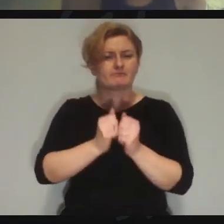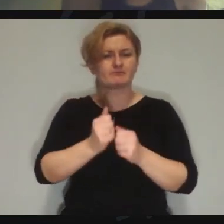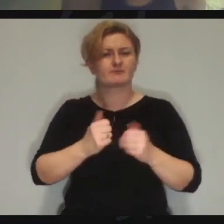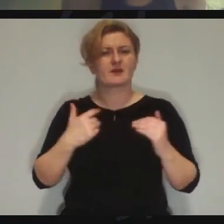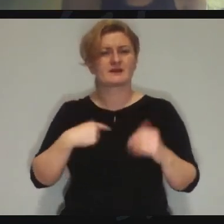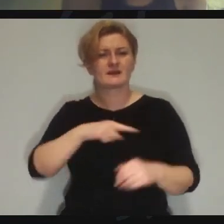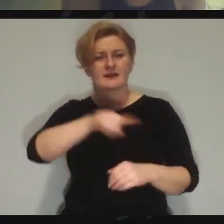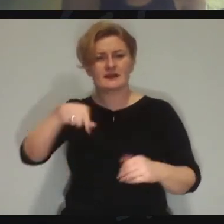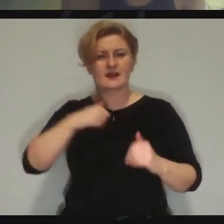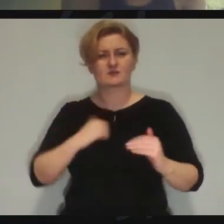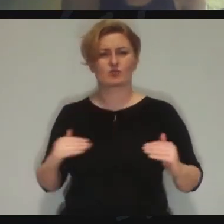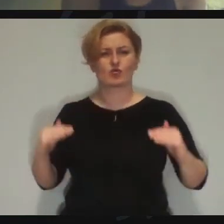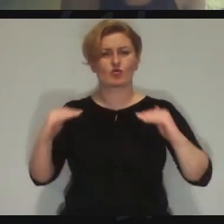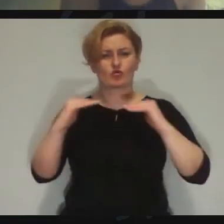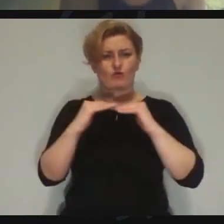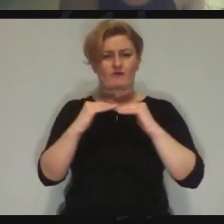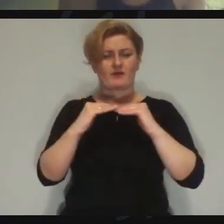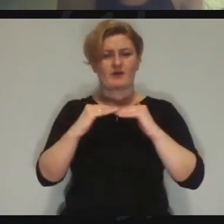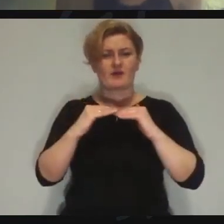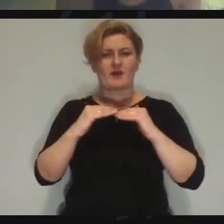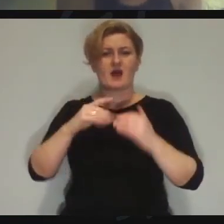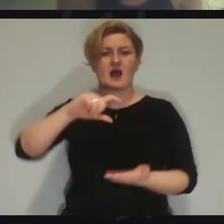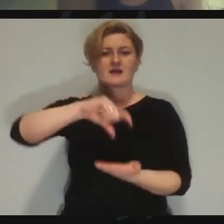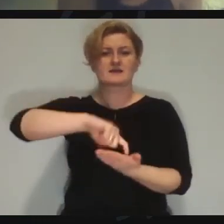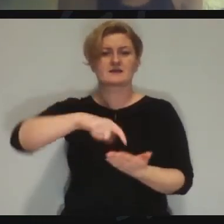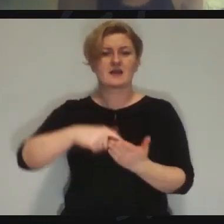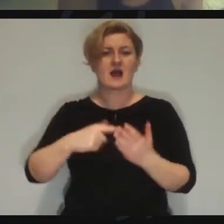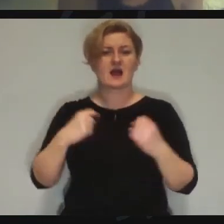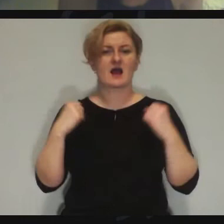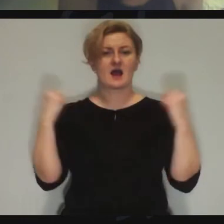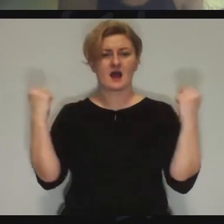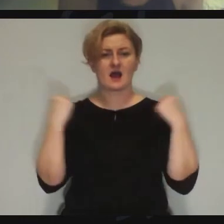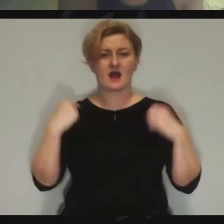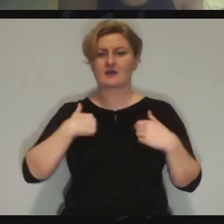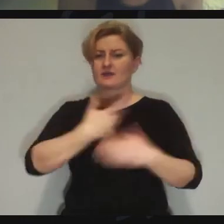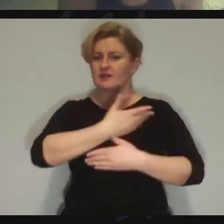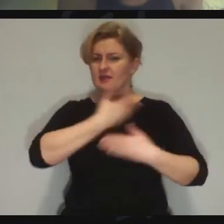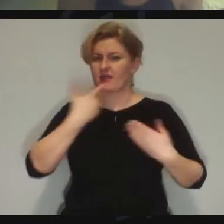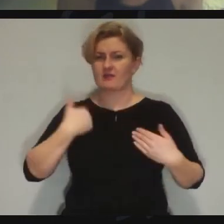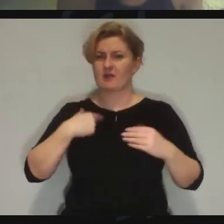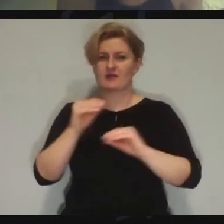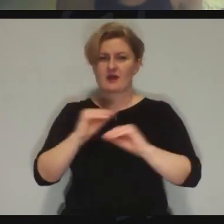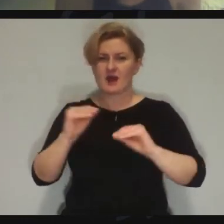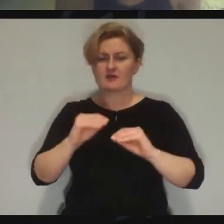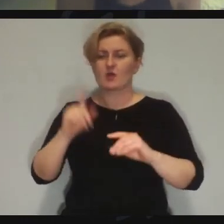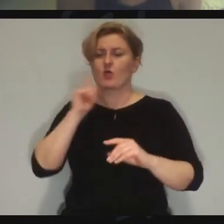Na sali gimnastycznej nie ma mnie jako trenera i chłopaków jako uczniów.